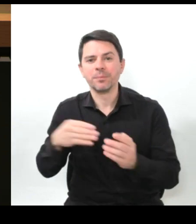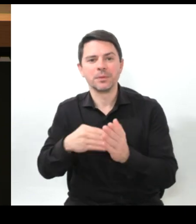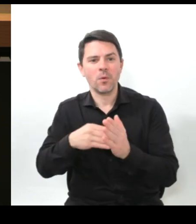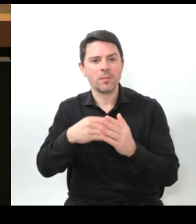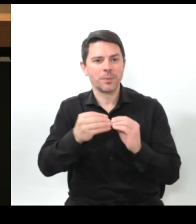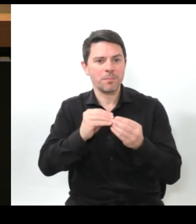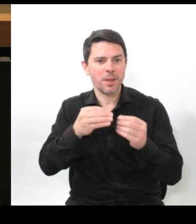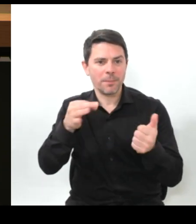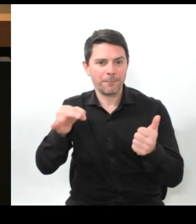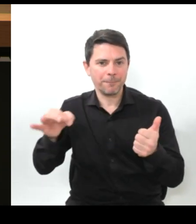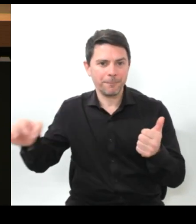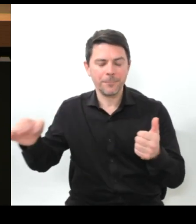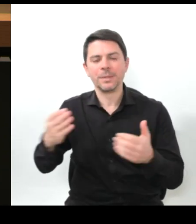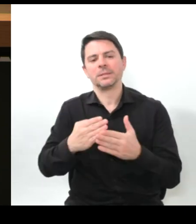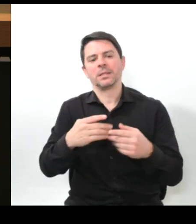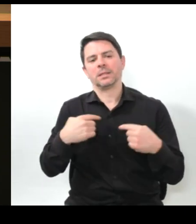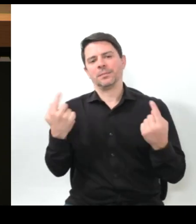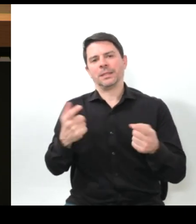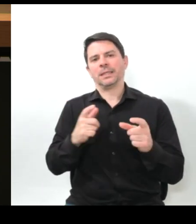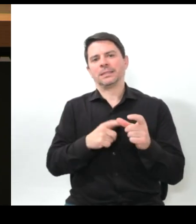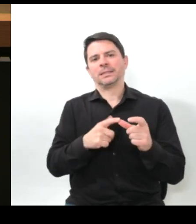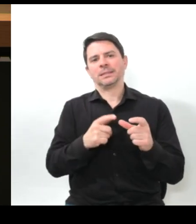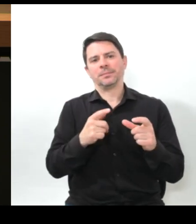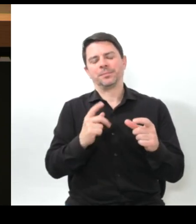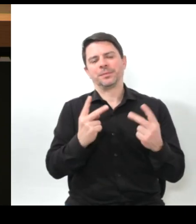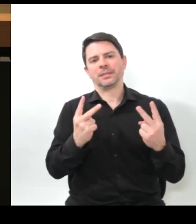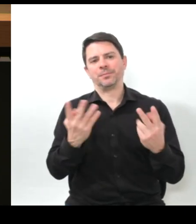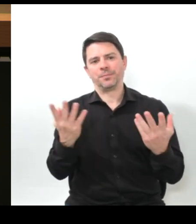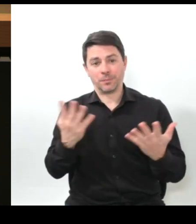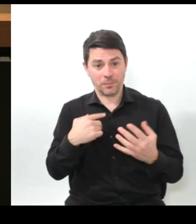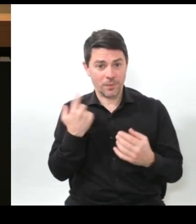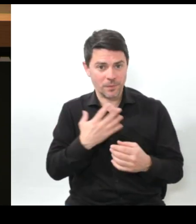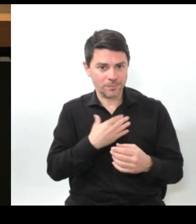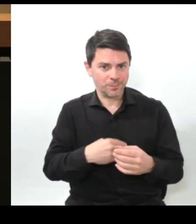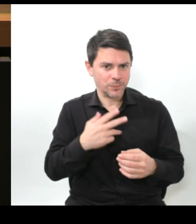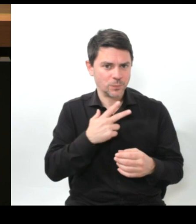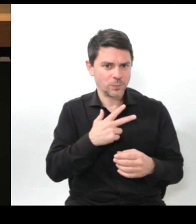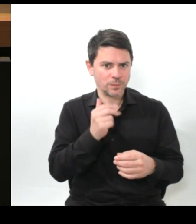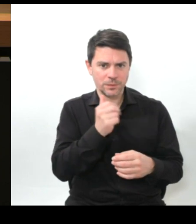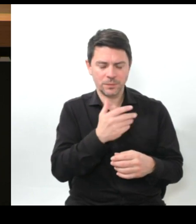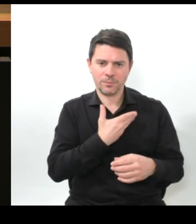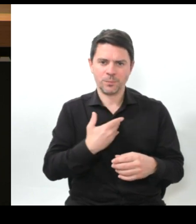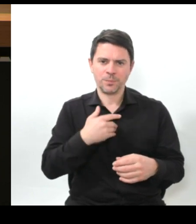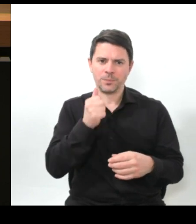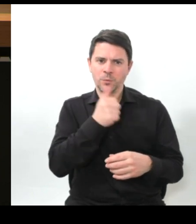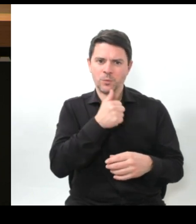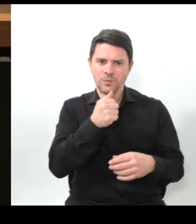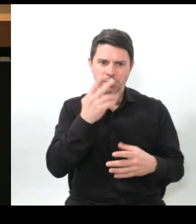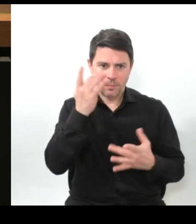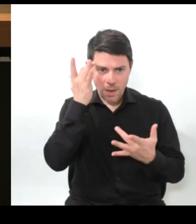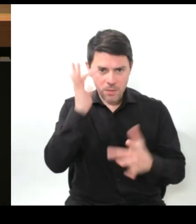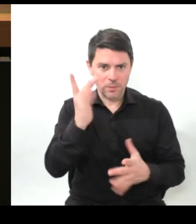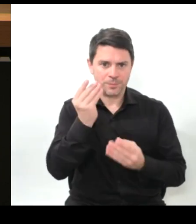sicherstellen wollen, dass alte Menschen und Erkrankte jederzeit und ohne Einschränkung die individuell nötige Gesundheitsversorgung erhalten.